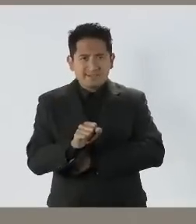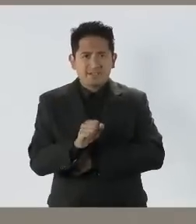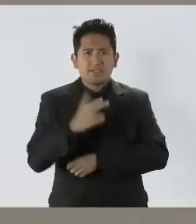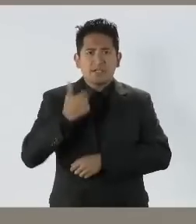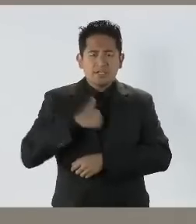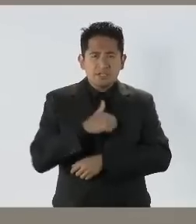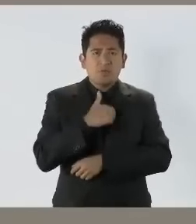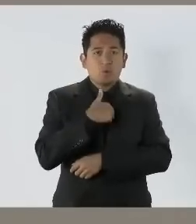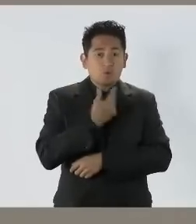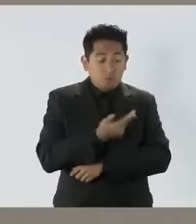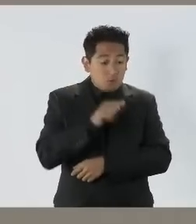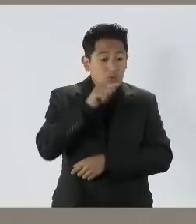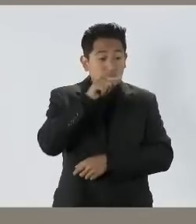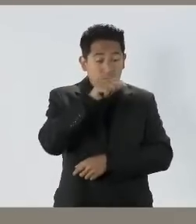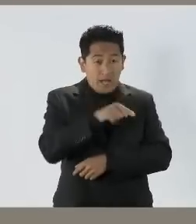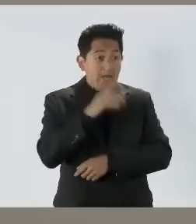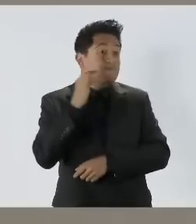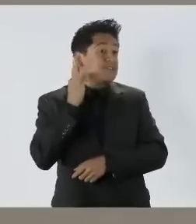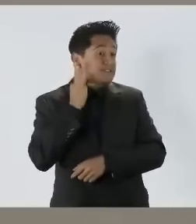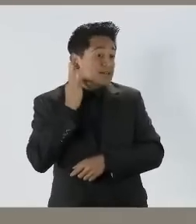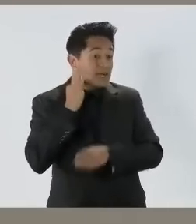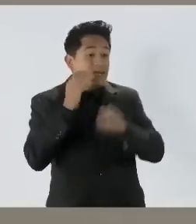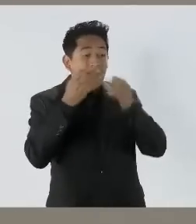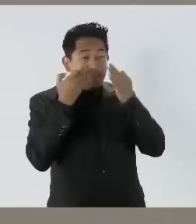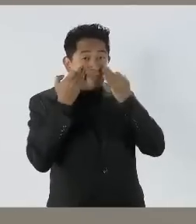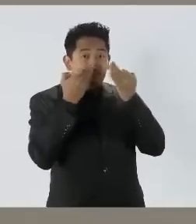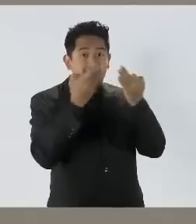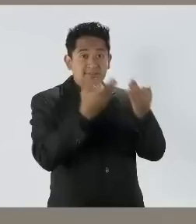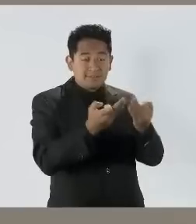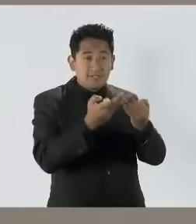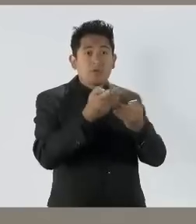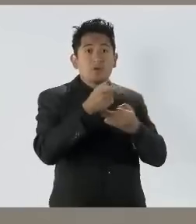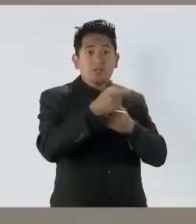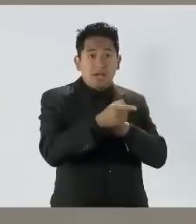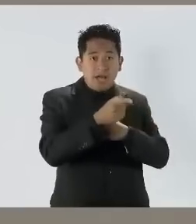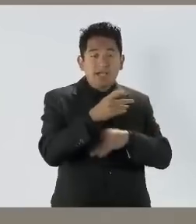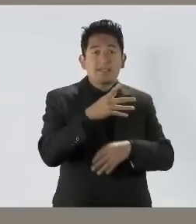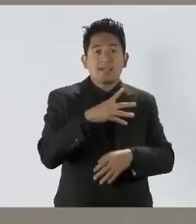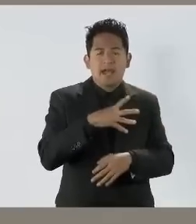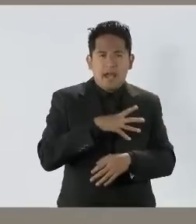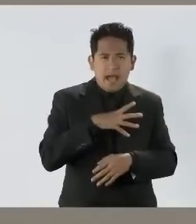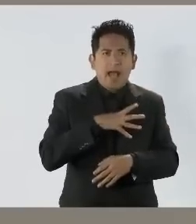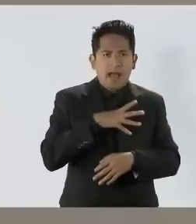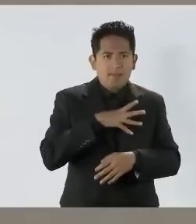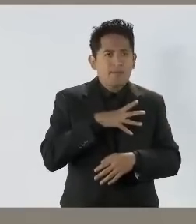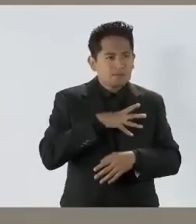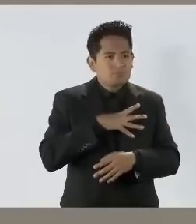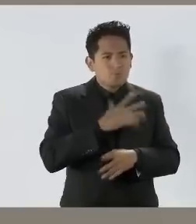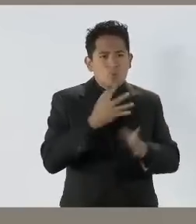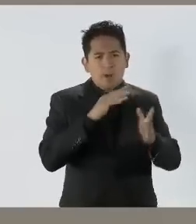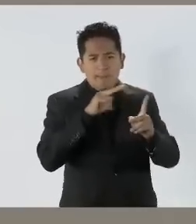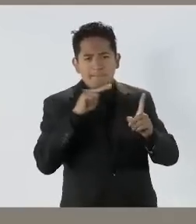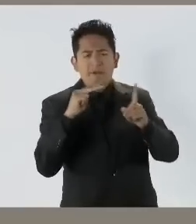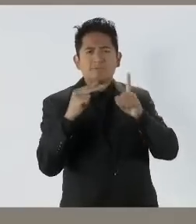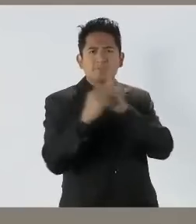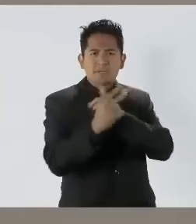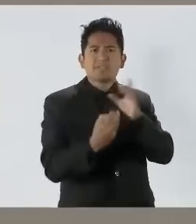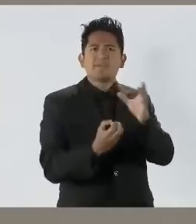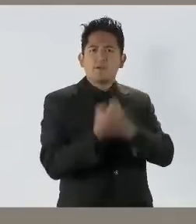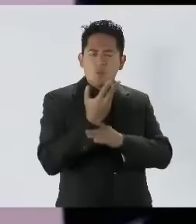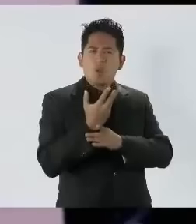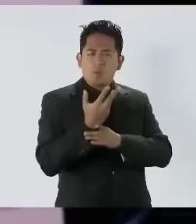de primer nivel de la fiscalía que perdió de vista este principio apoyamos estas